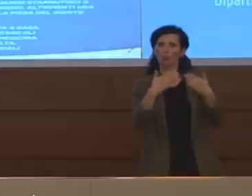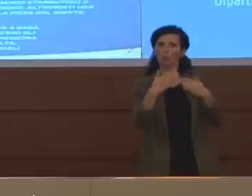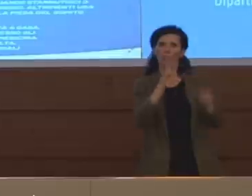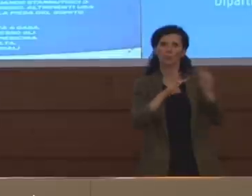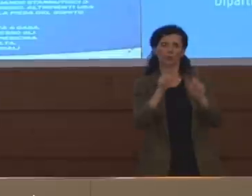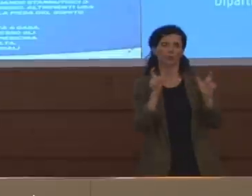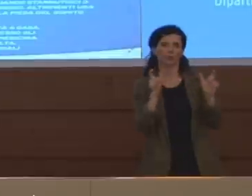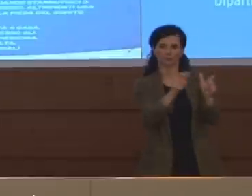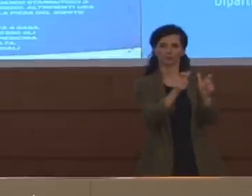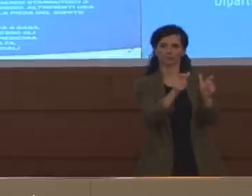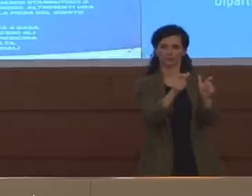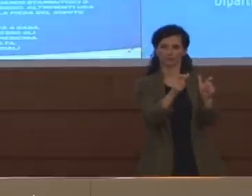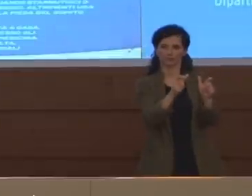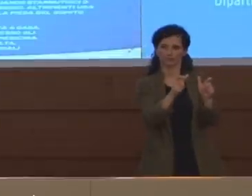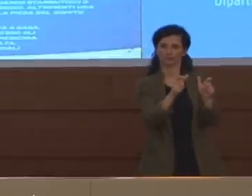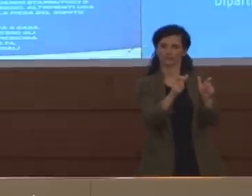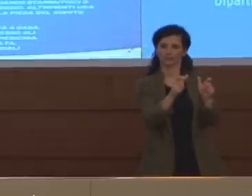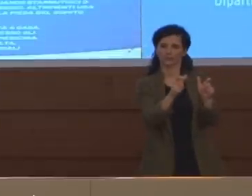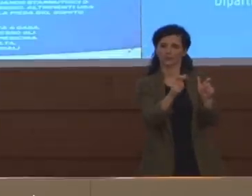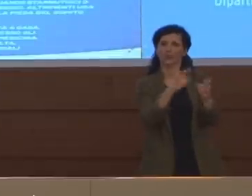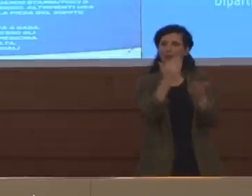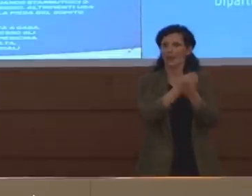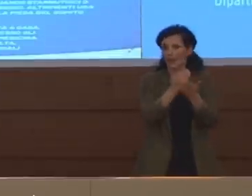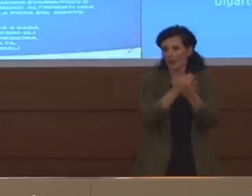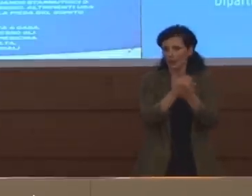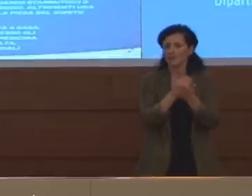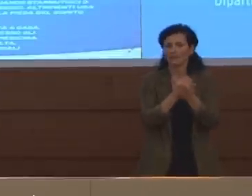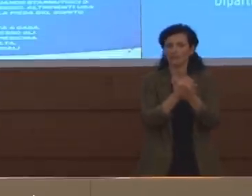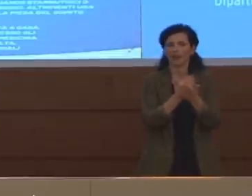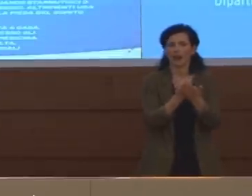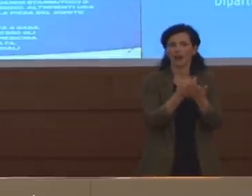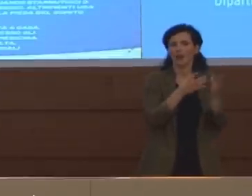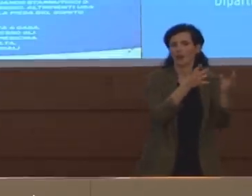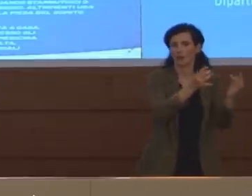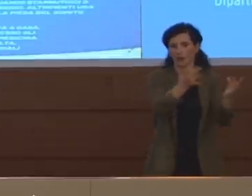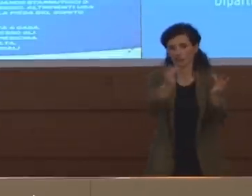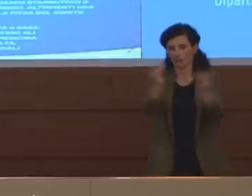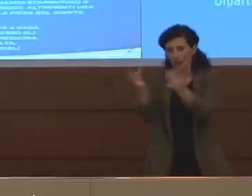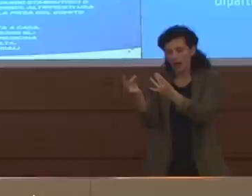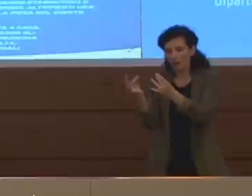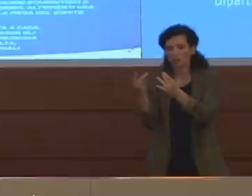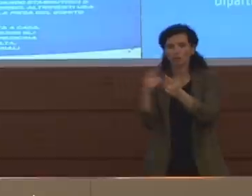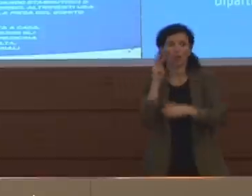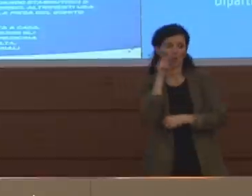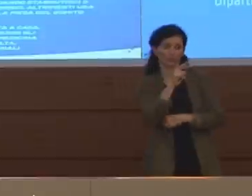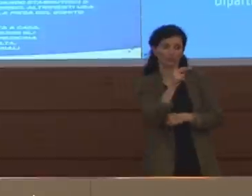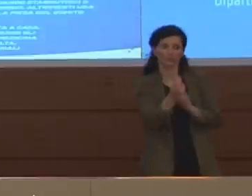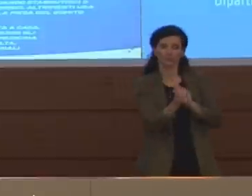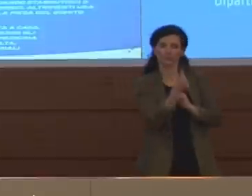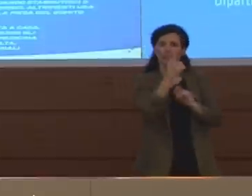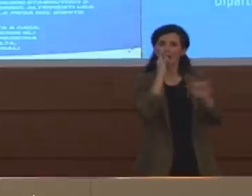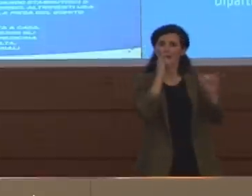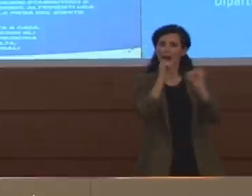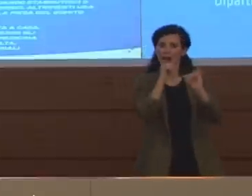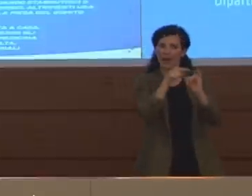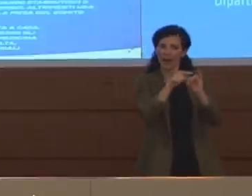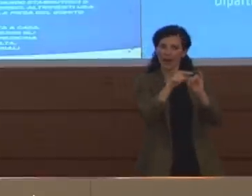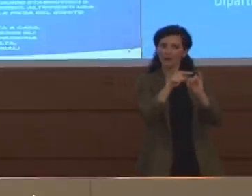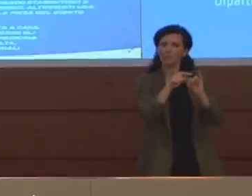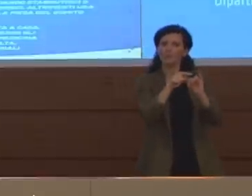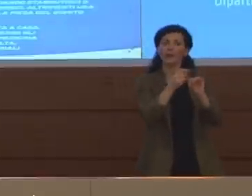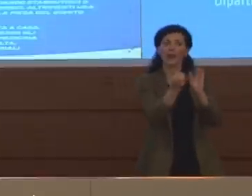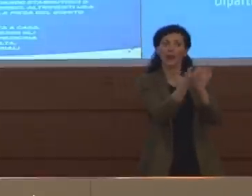che sarà auspicabilmente solo una riattivazione in focolai epidemici